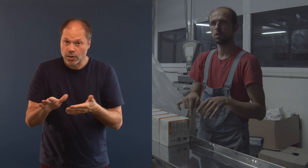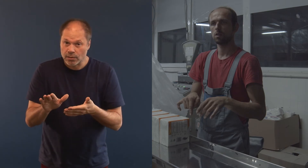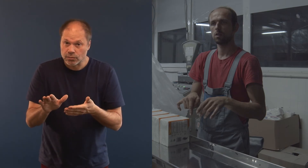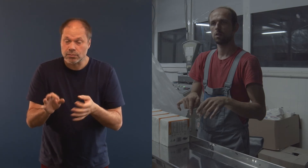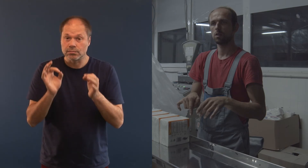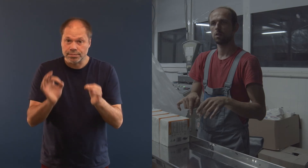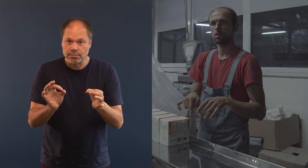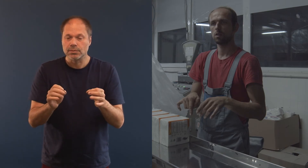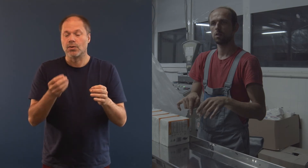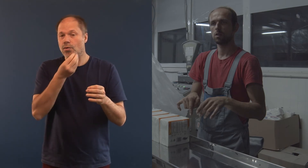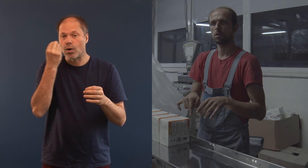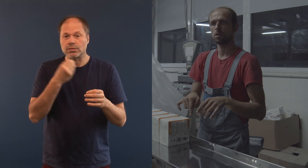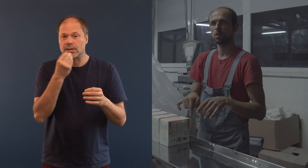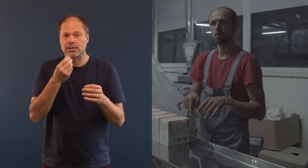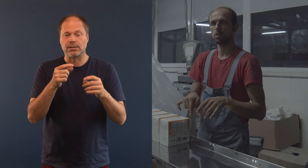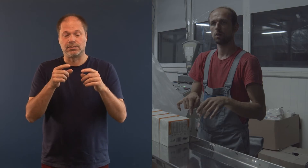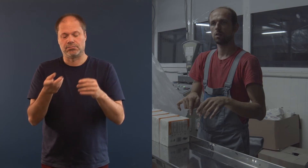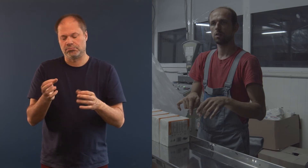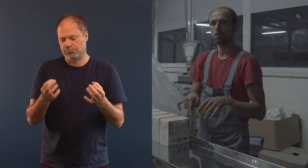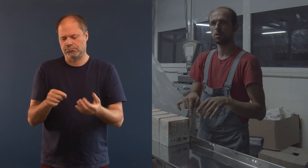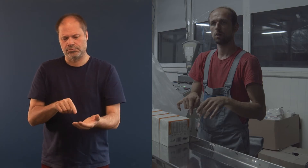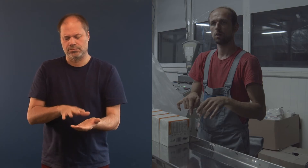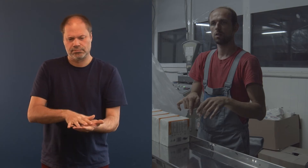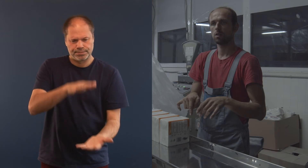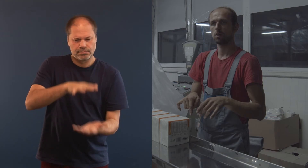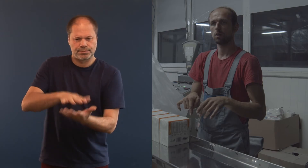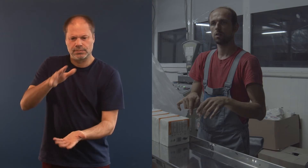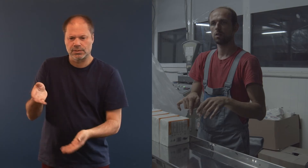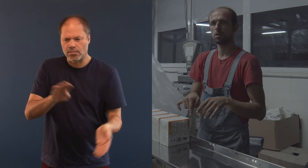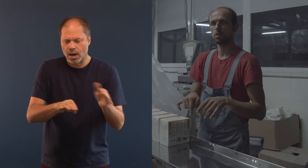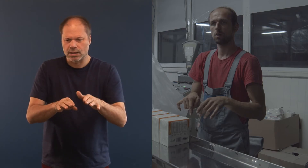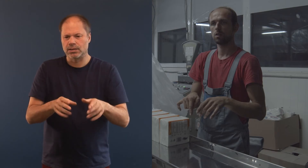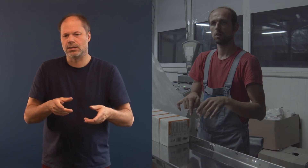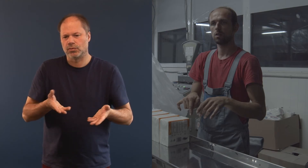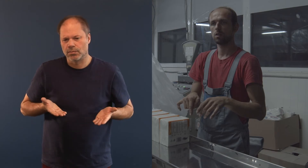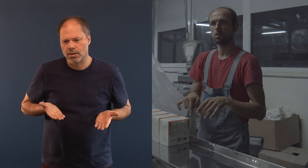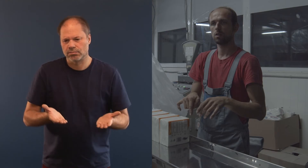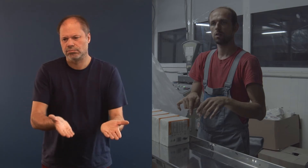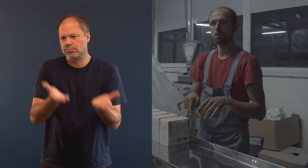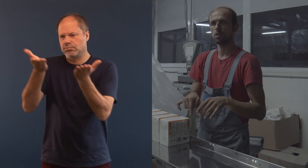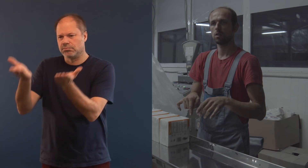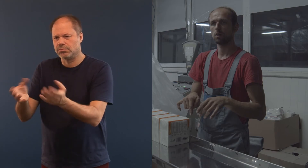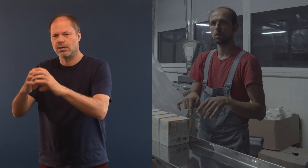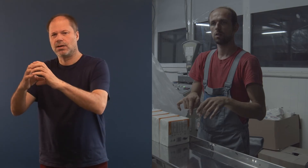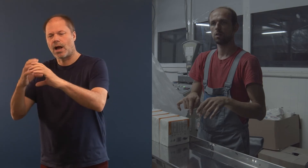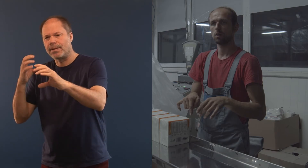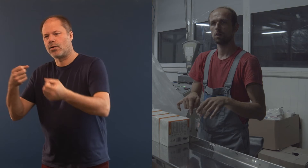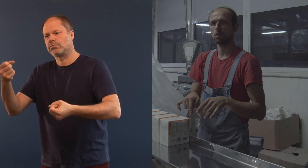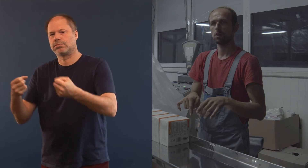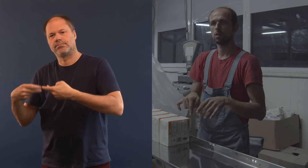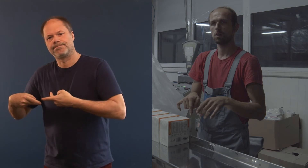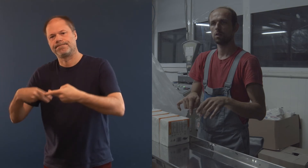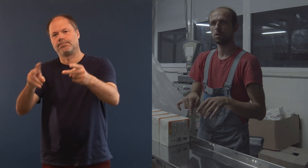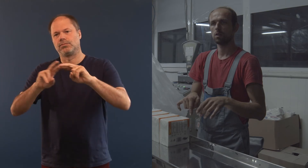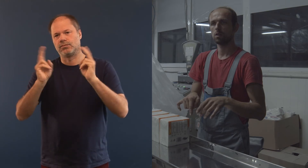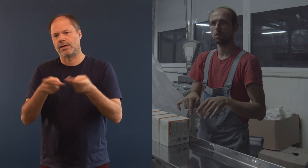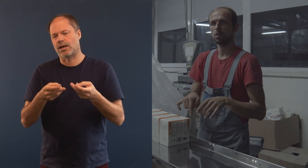Pokud je vše v pořádku, ubrousky se zabalí a pošlou do skladu, kde se nakládají na kamion a odvážejí se.